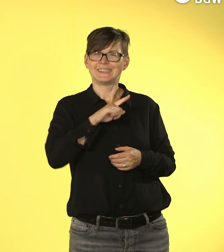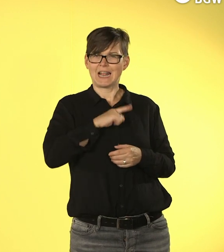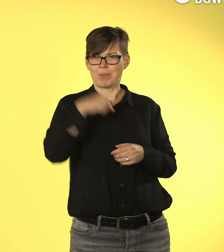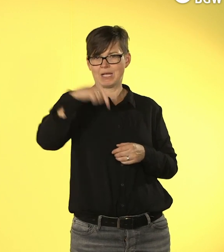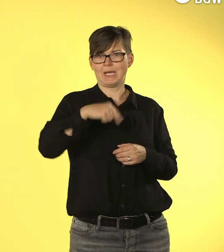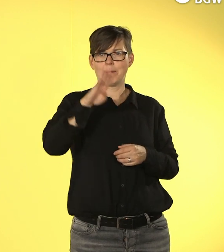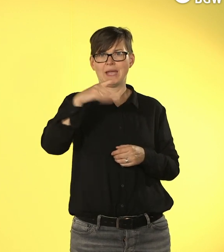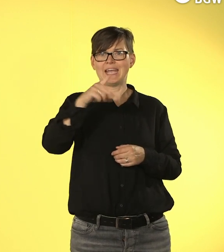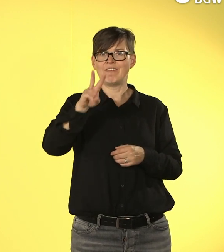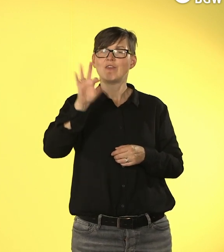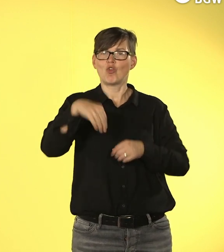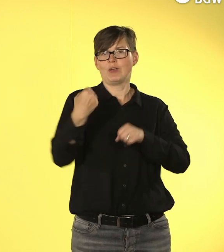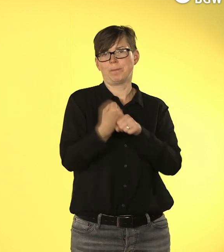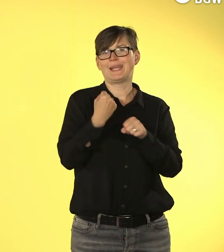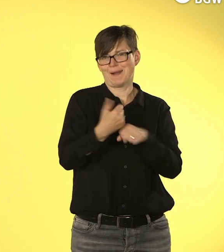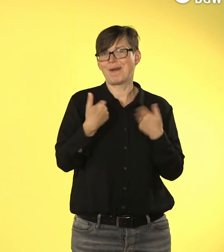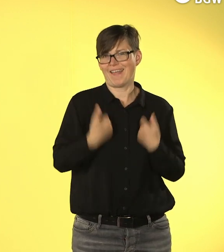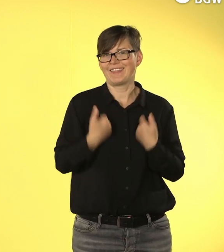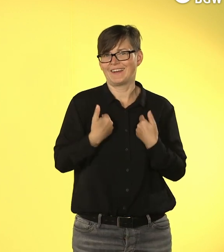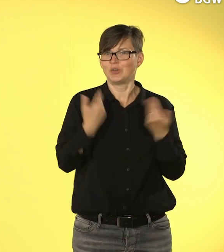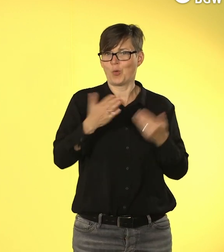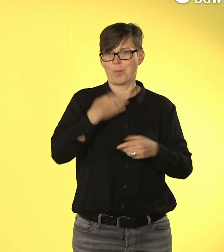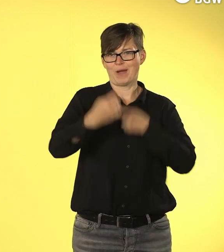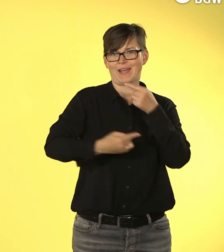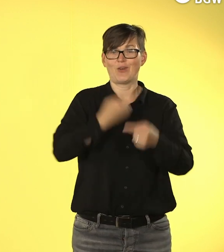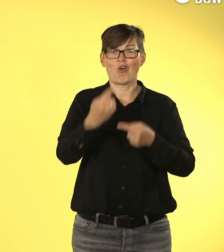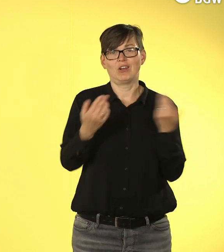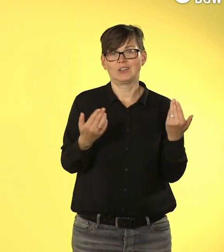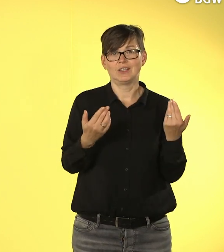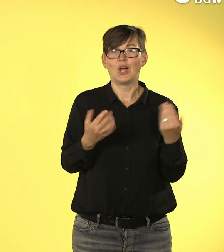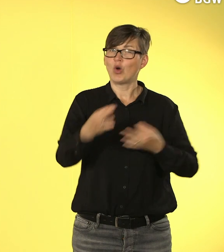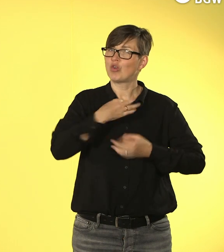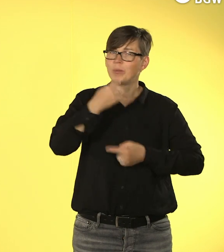Für mich ist wichtig: Ein respektvoller Umgang.